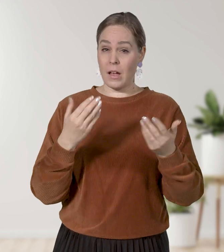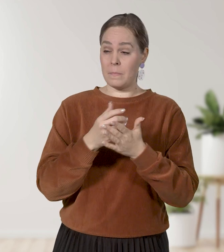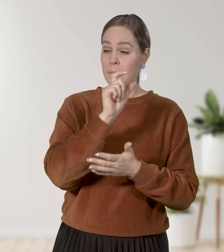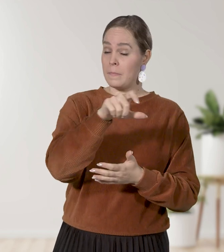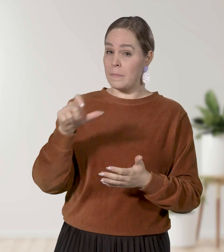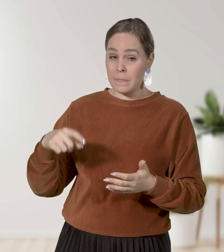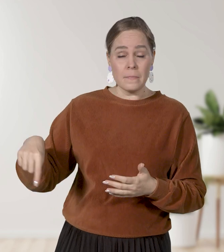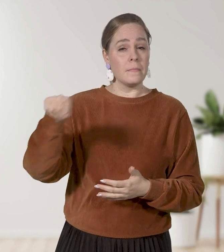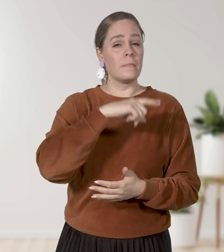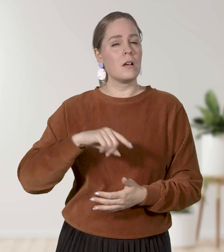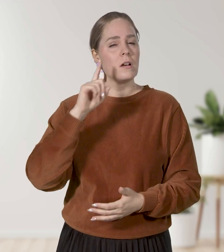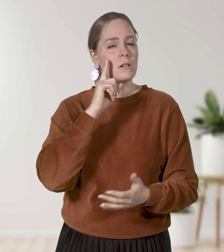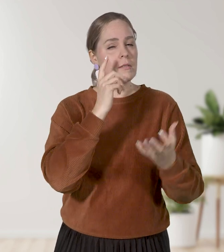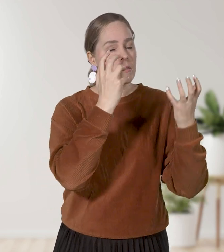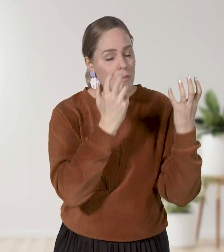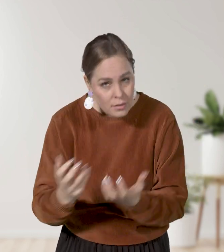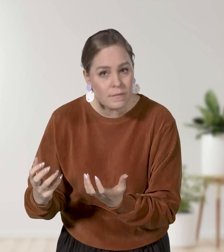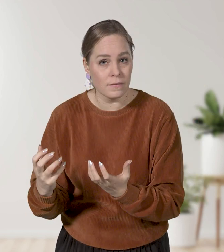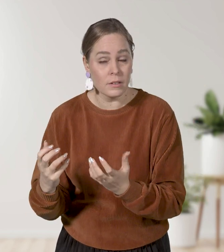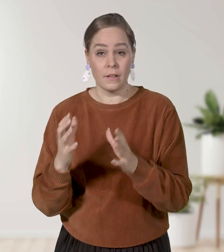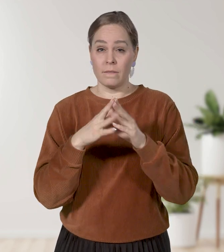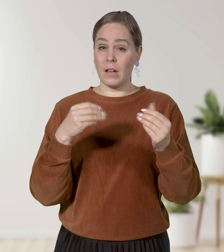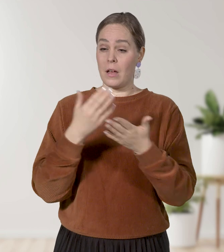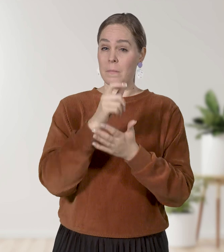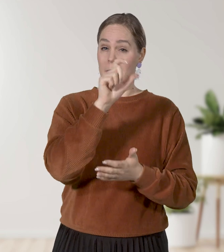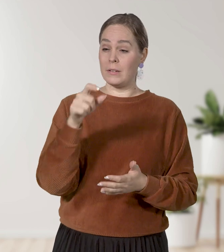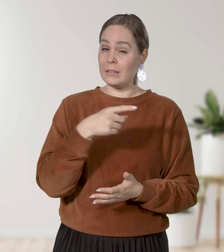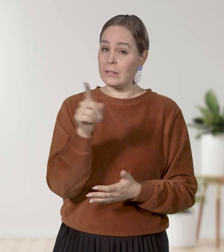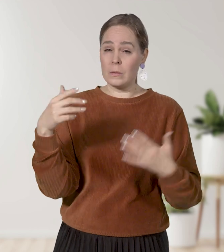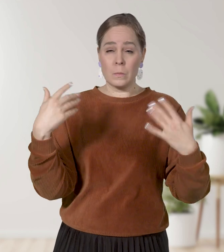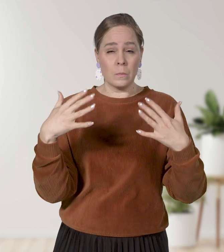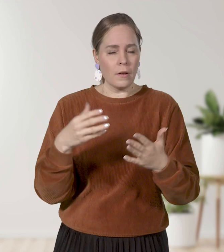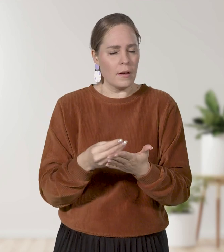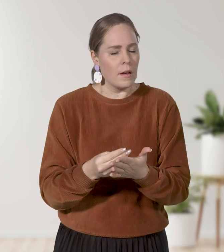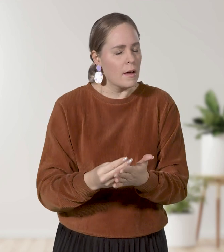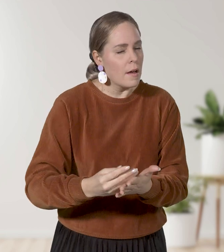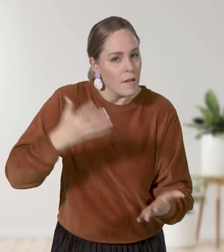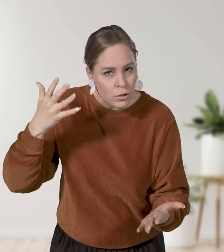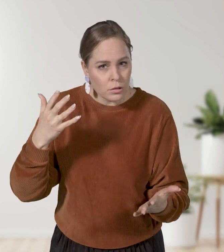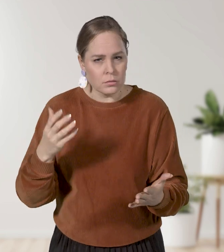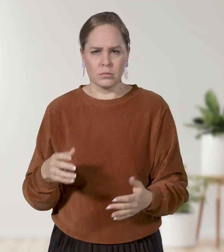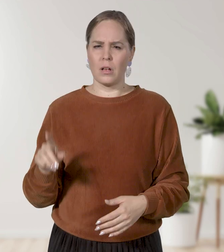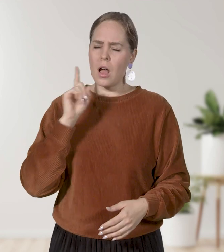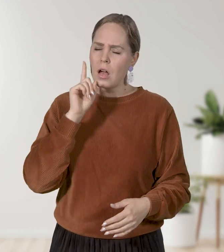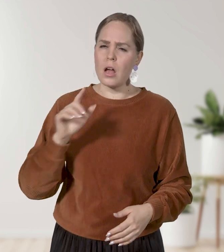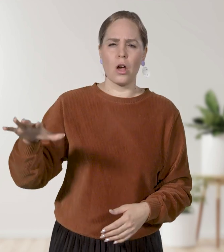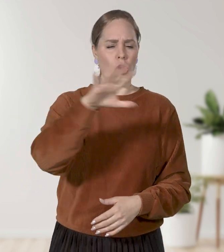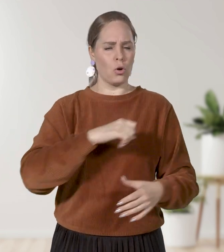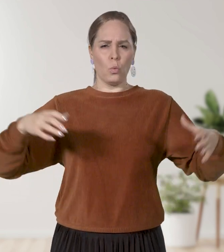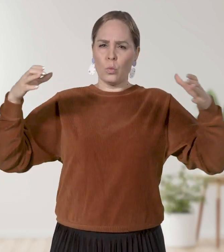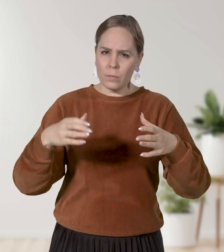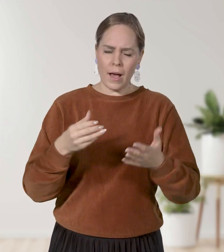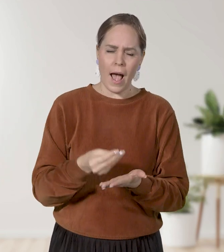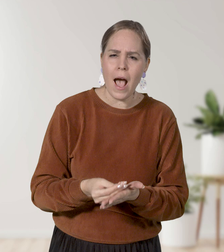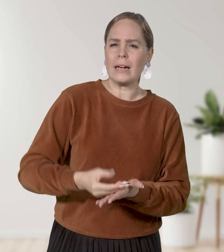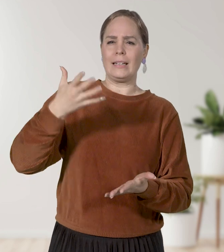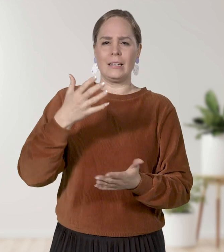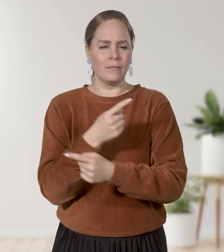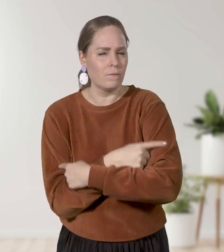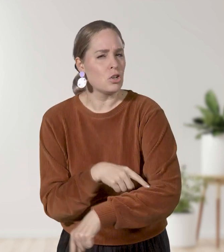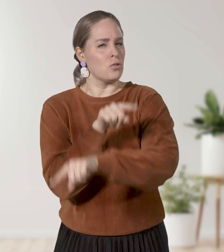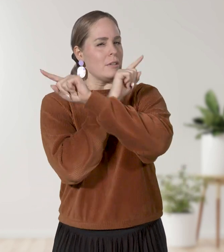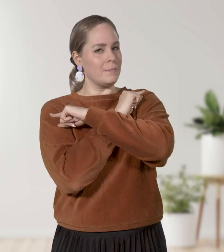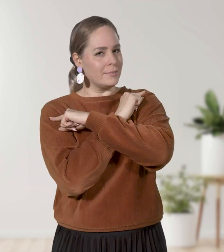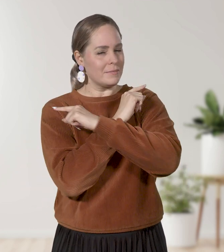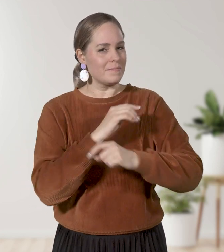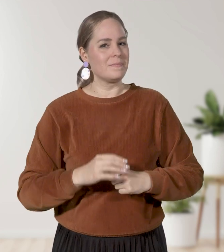Vapaaehtoisia tarvitaan aina, vapaaehtoiset ovat niin arvokkaita ja ovat aina koko yhteisön aarre ja voimavara!